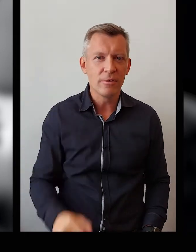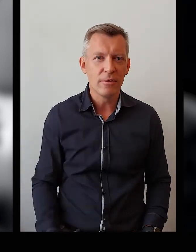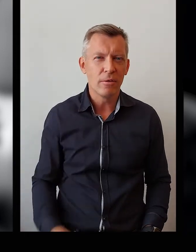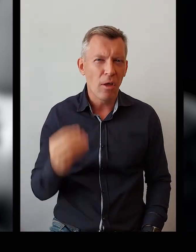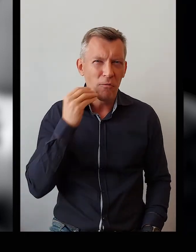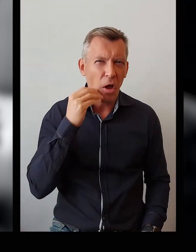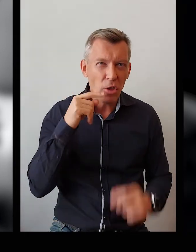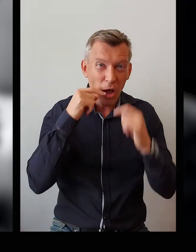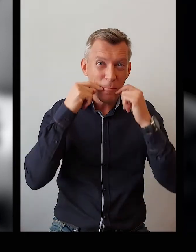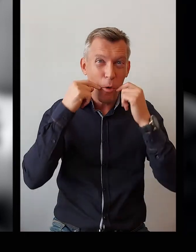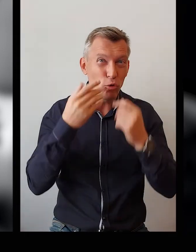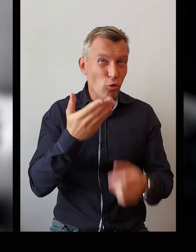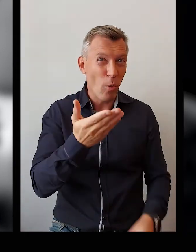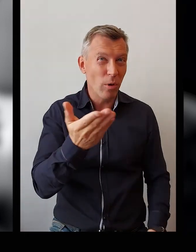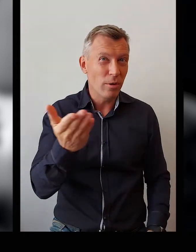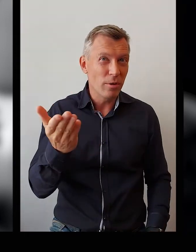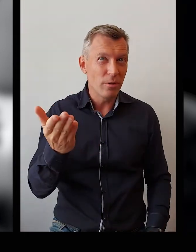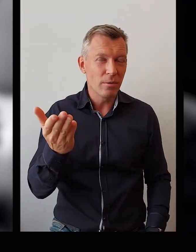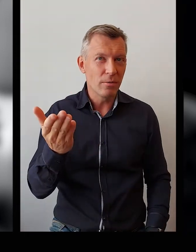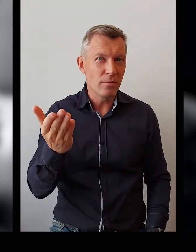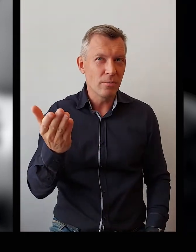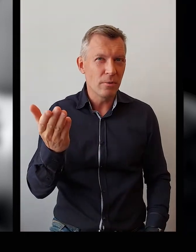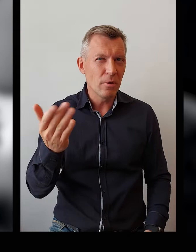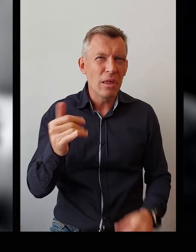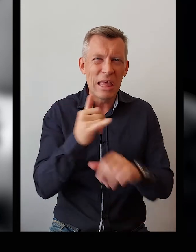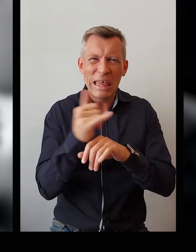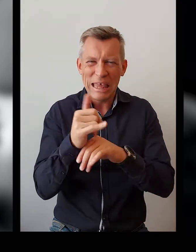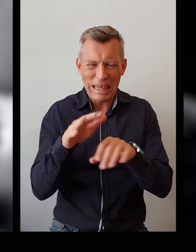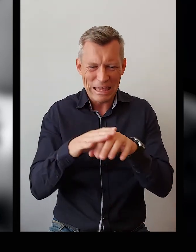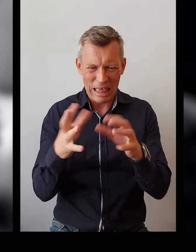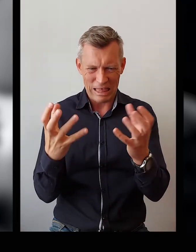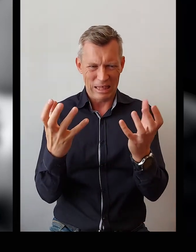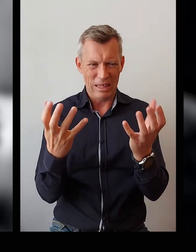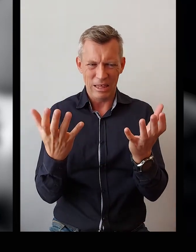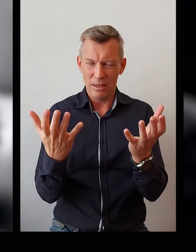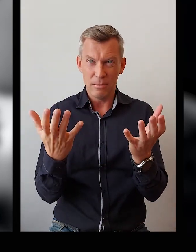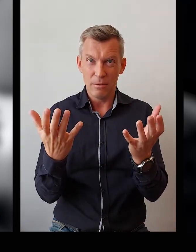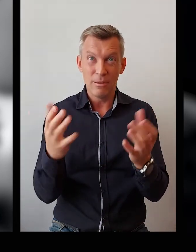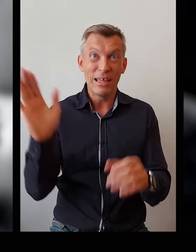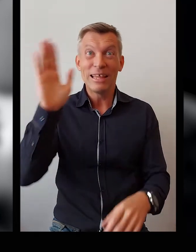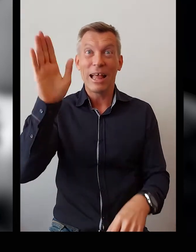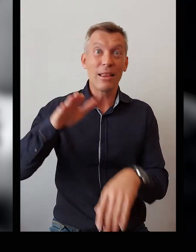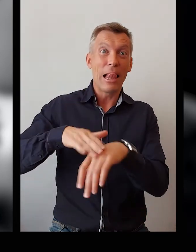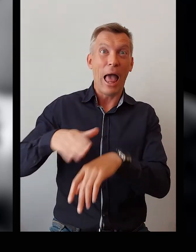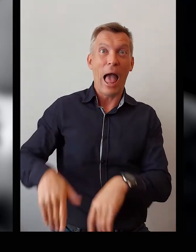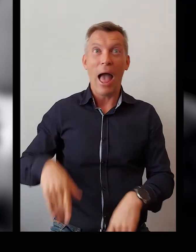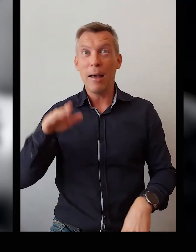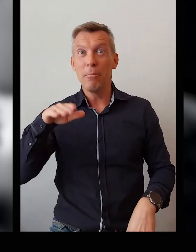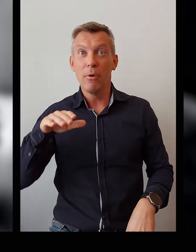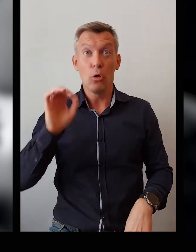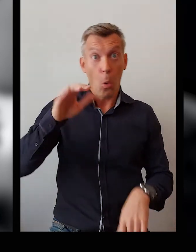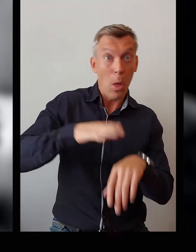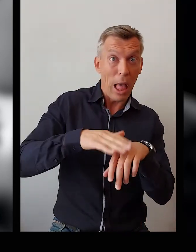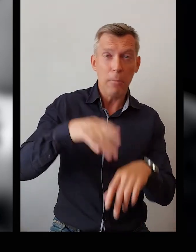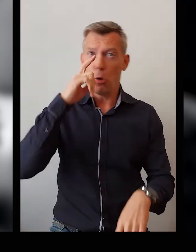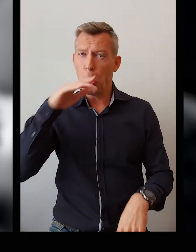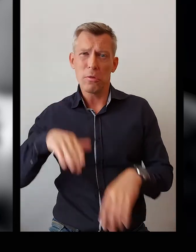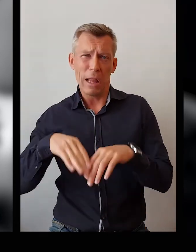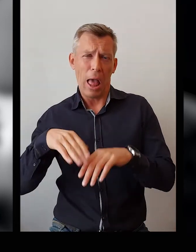a fanyar mosolyt, a jégbe dermedt kezeket, az integető lábakat, a jó lábakat, a rossz lábakat,